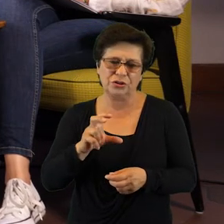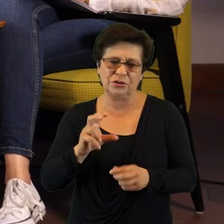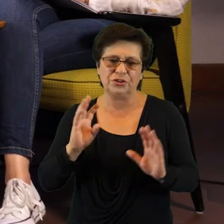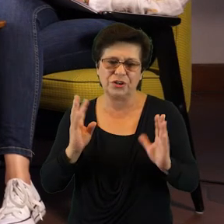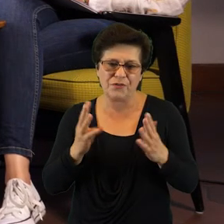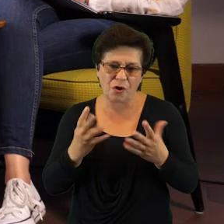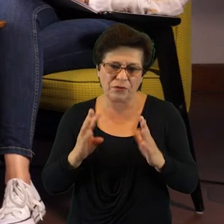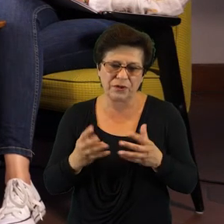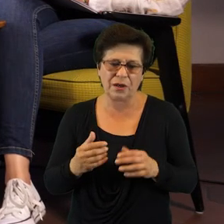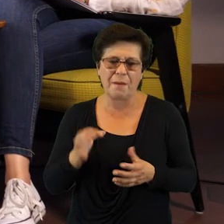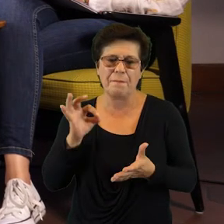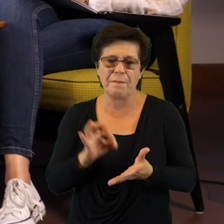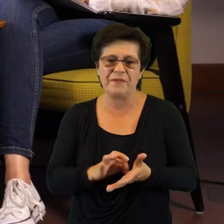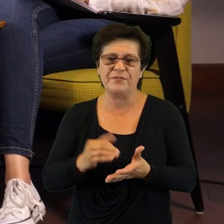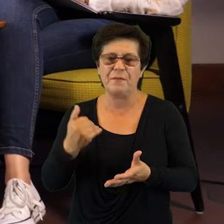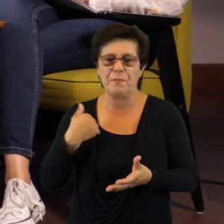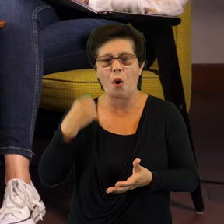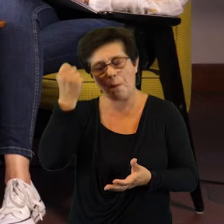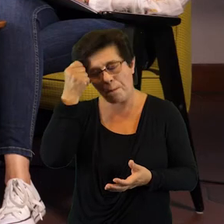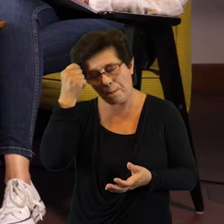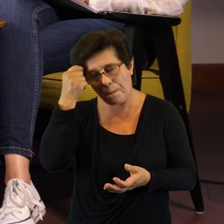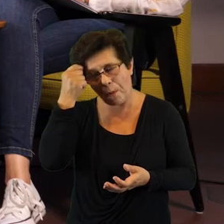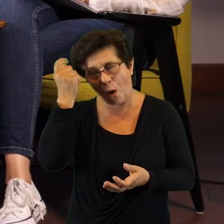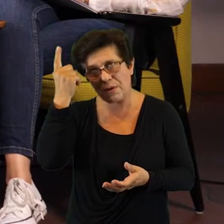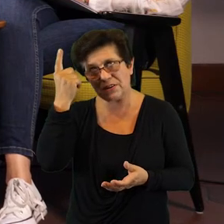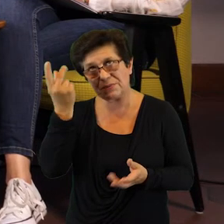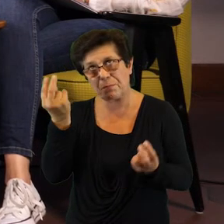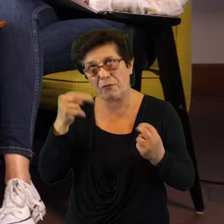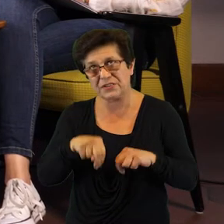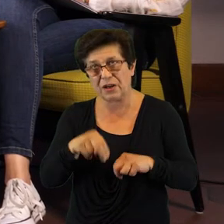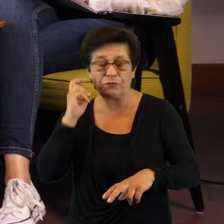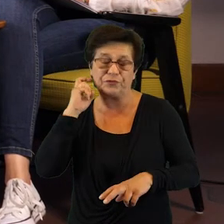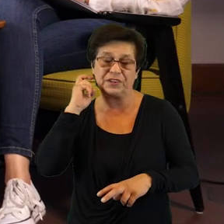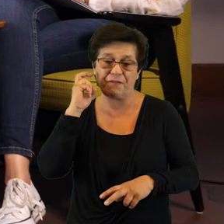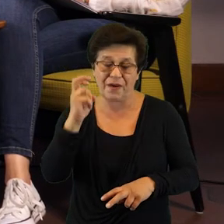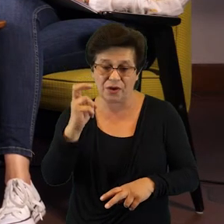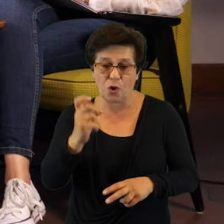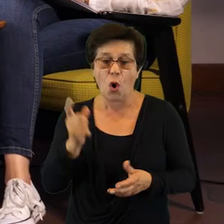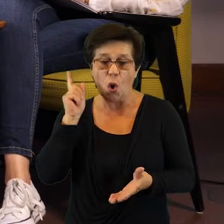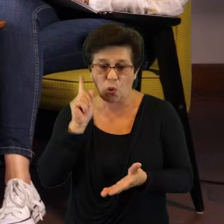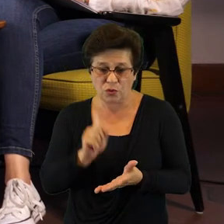Pewne było jedno, że pomysł powstał w tramwaju. I rzeczywiście udało im się taką kawiarnię poetów,